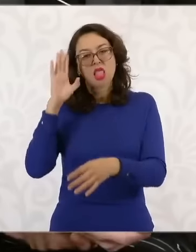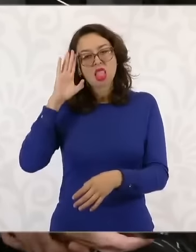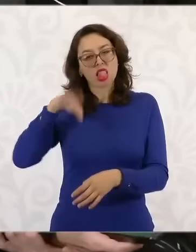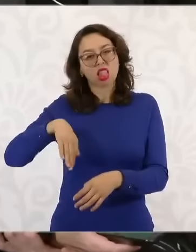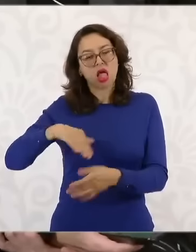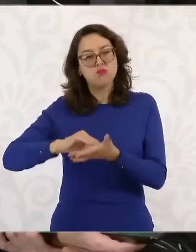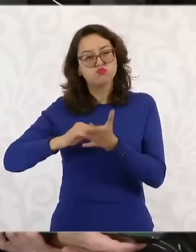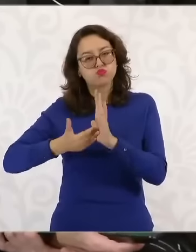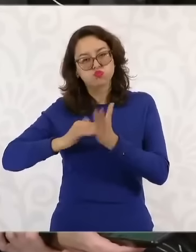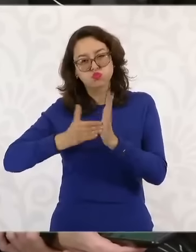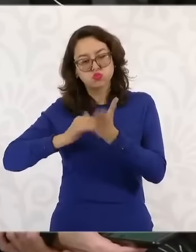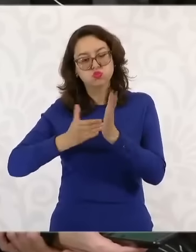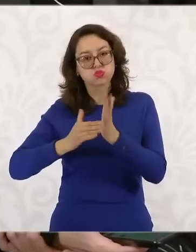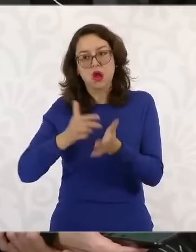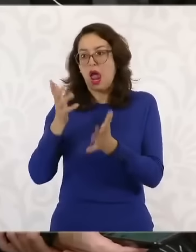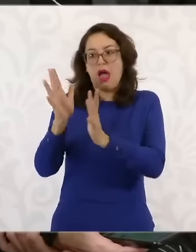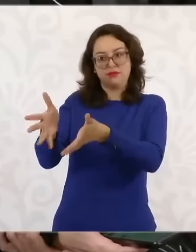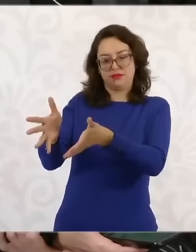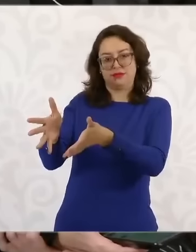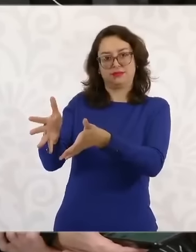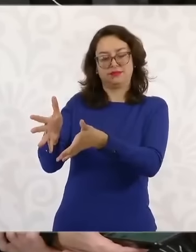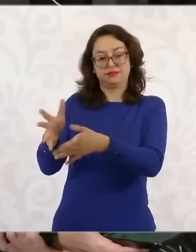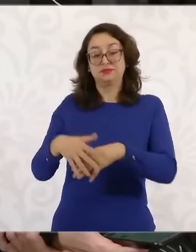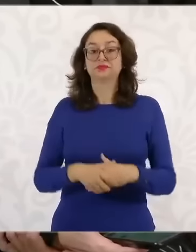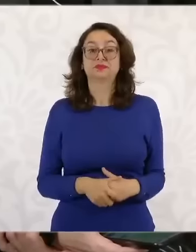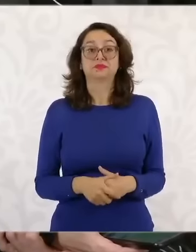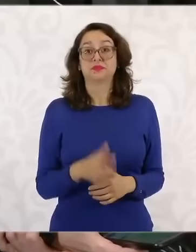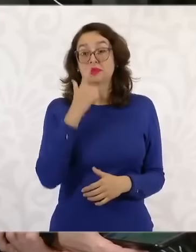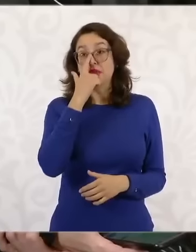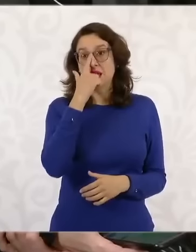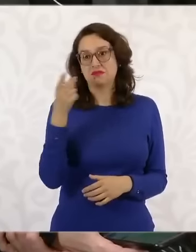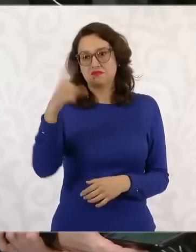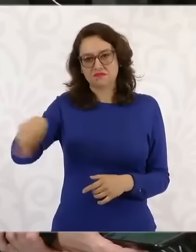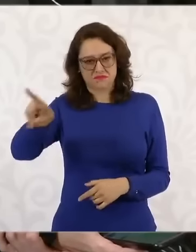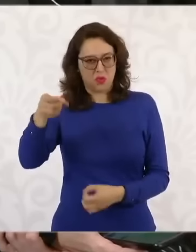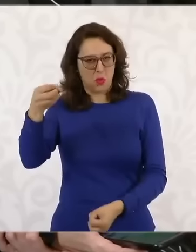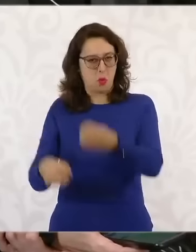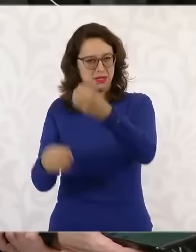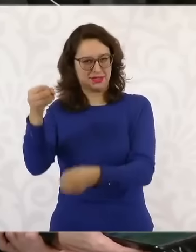bueno, diversas este eh arguas legales, digamos, o le daban este entrada a estos